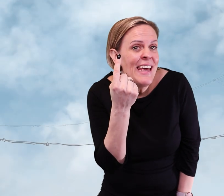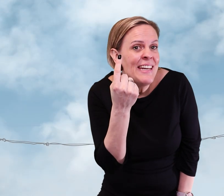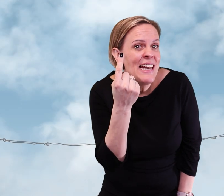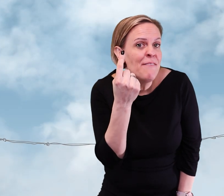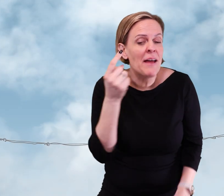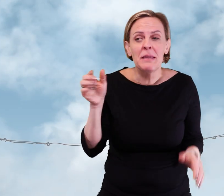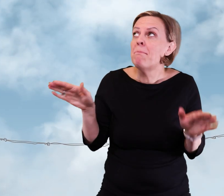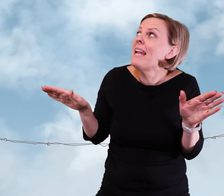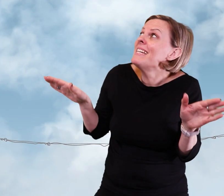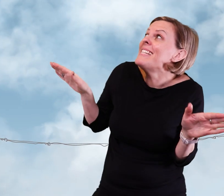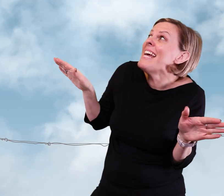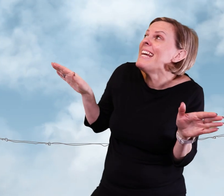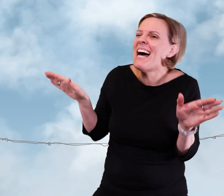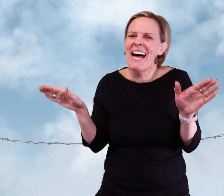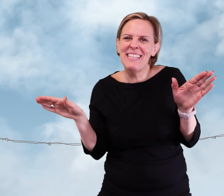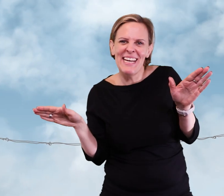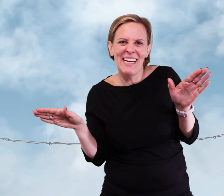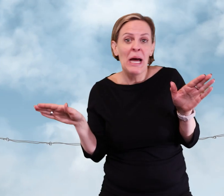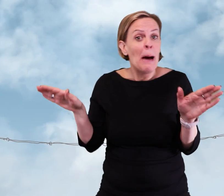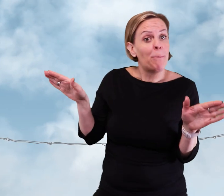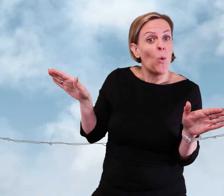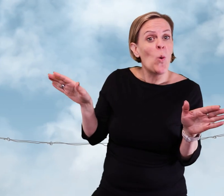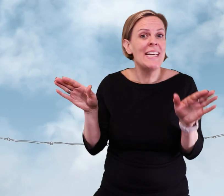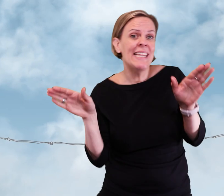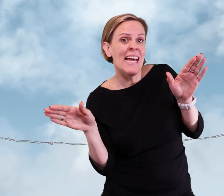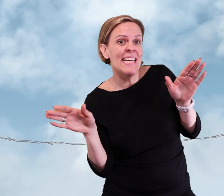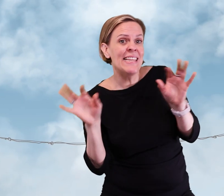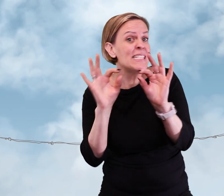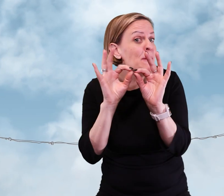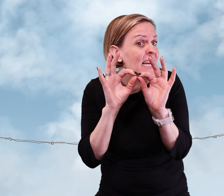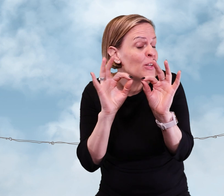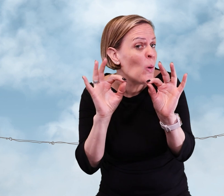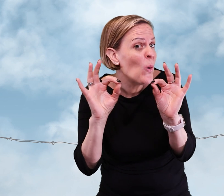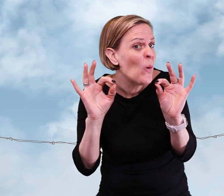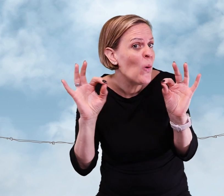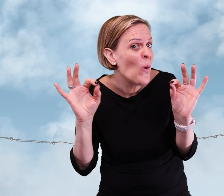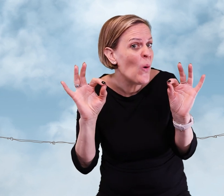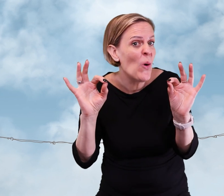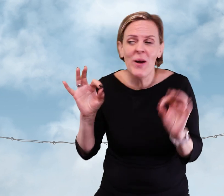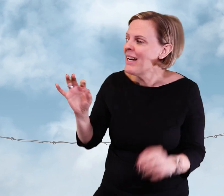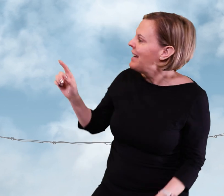en elefant balanserade på en liten spindeltråd